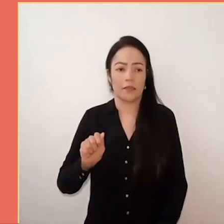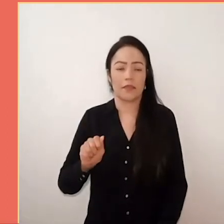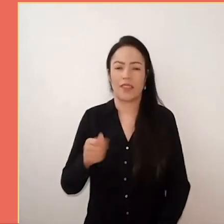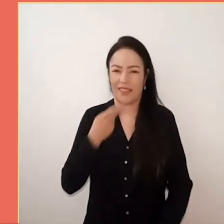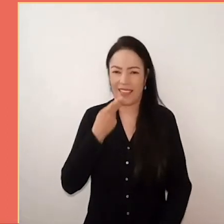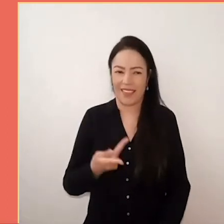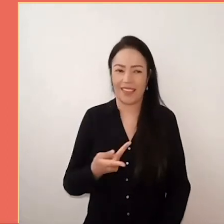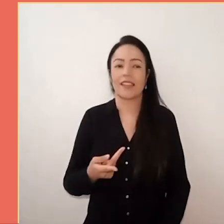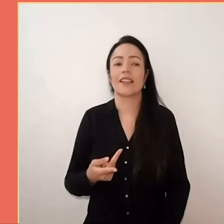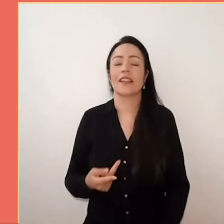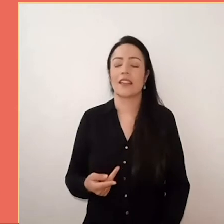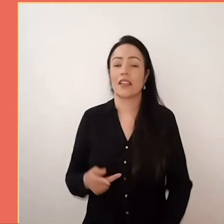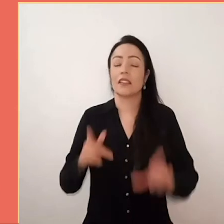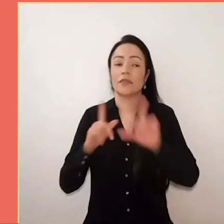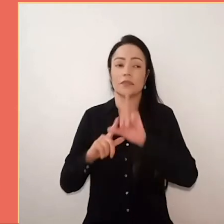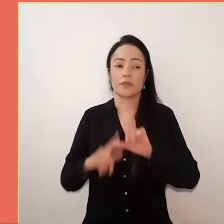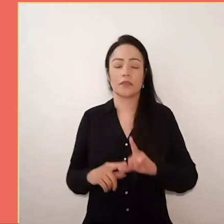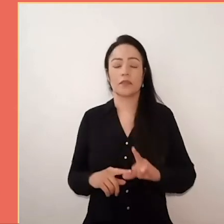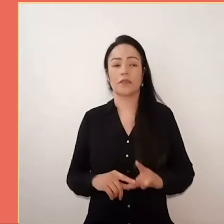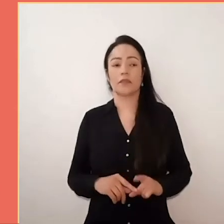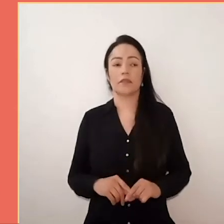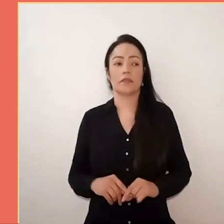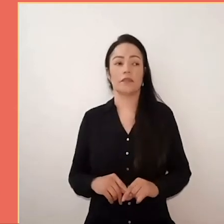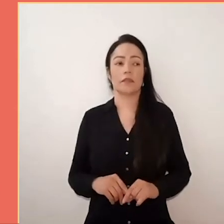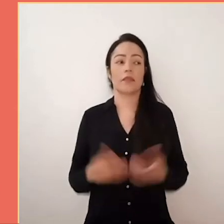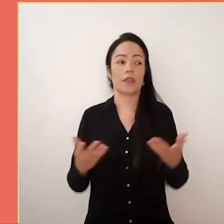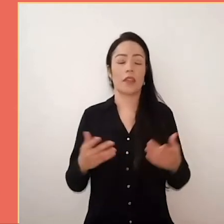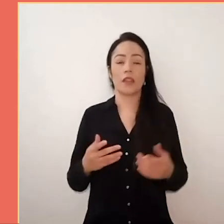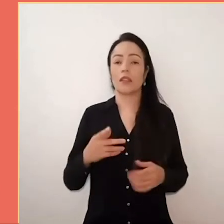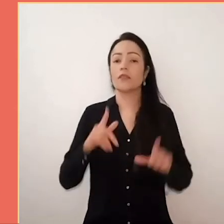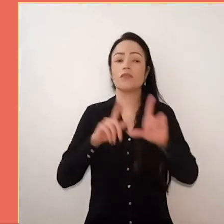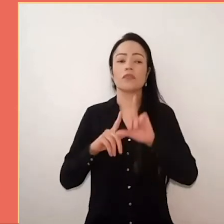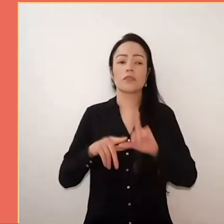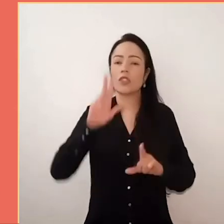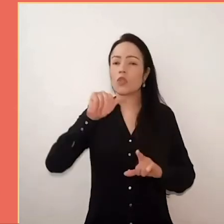A literatura, ela, ela… a literatura nunca é só literatura,